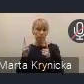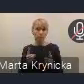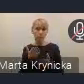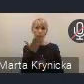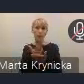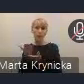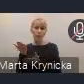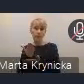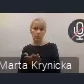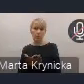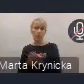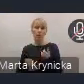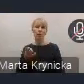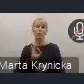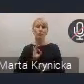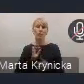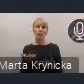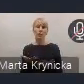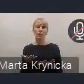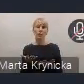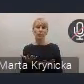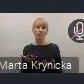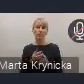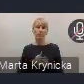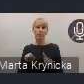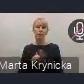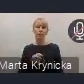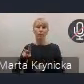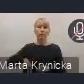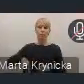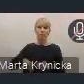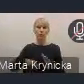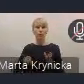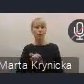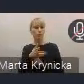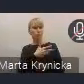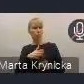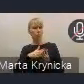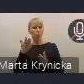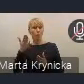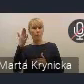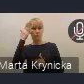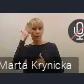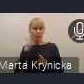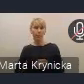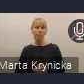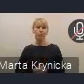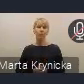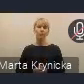swoje wnioski kierowali do Ministerstwa i do nas do wiadomości. Tak jest i dziękujemy bardzo za uwagę.